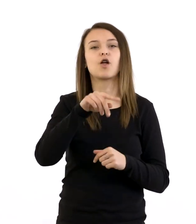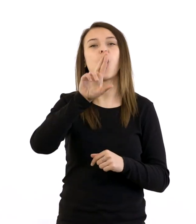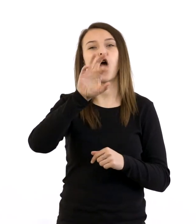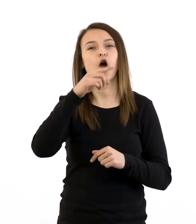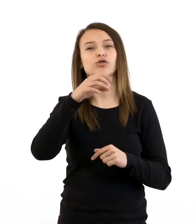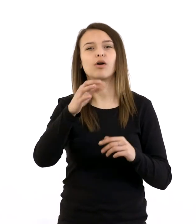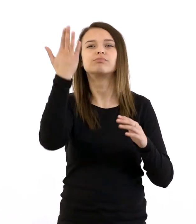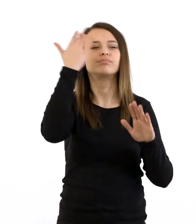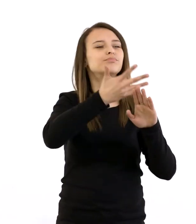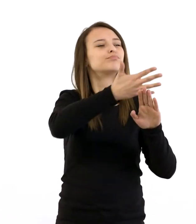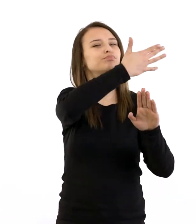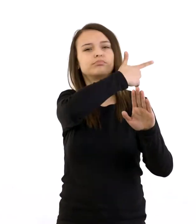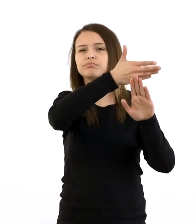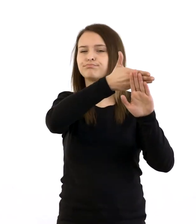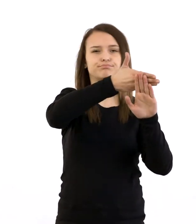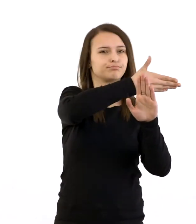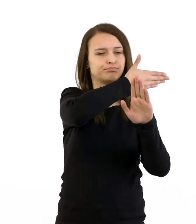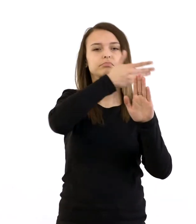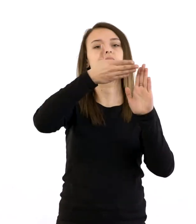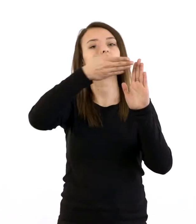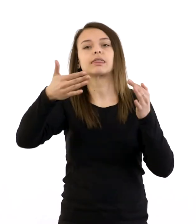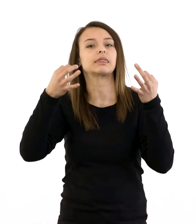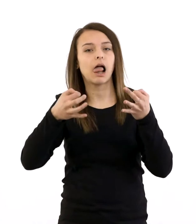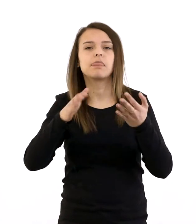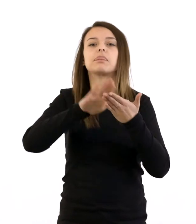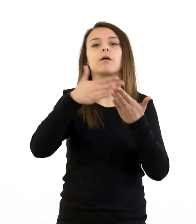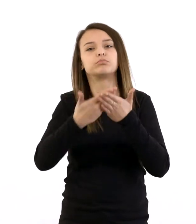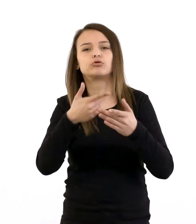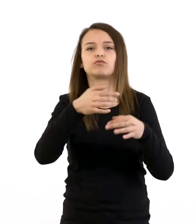RODO zniosło dotychczasowe obowiązki dotyczące przetwarzania danych.